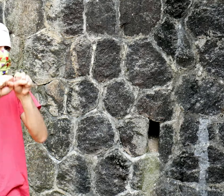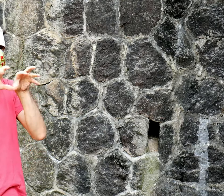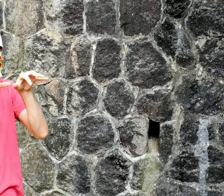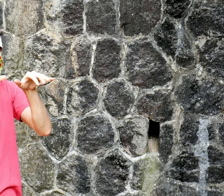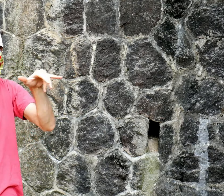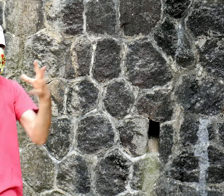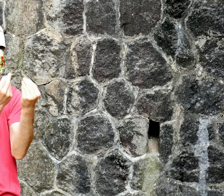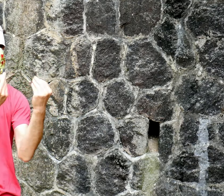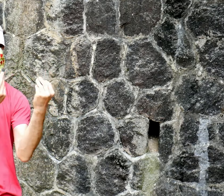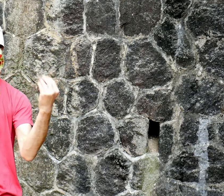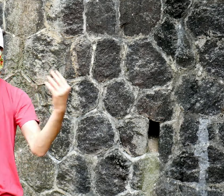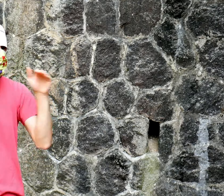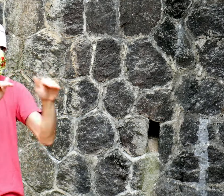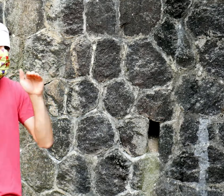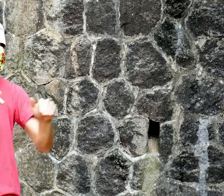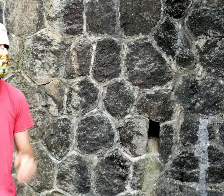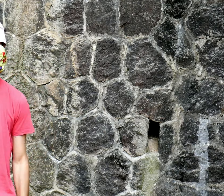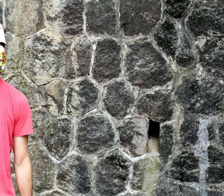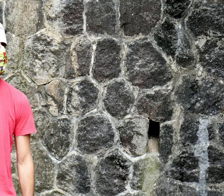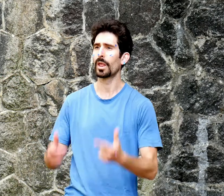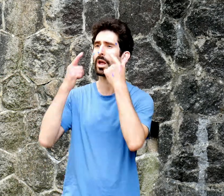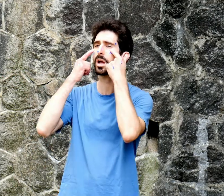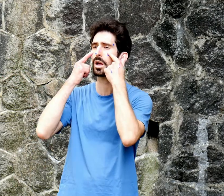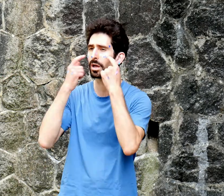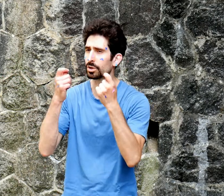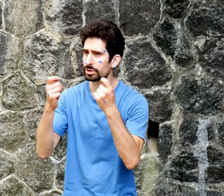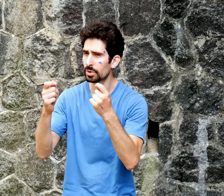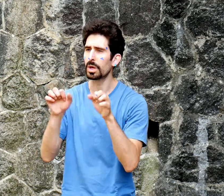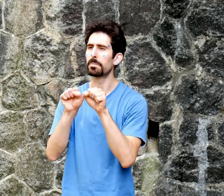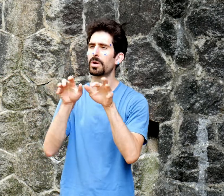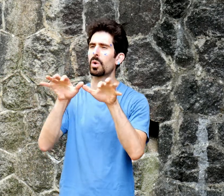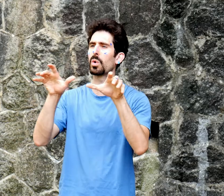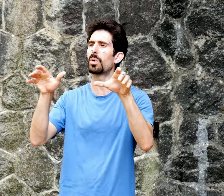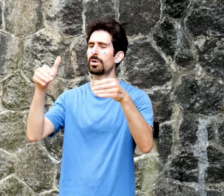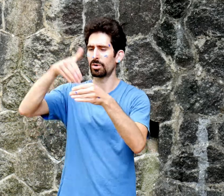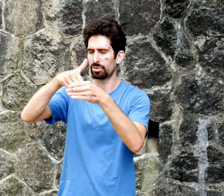Ca fait beaucoup de microbes quand même. Attention, les microbes regroupent